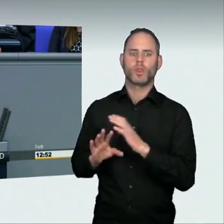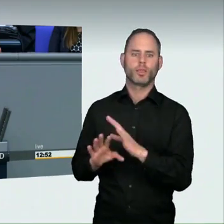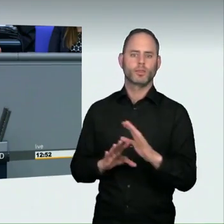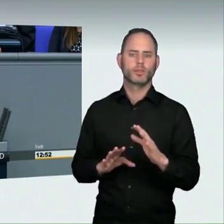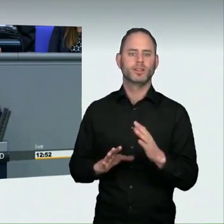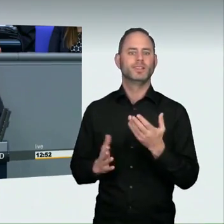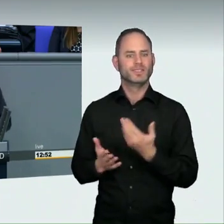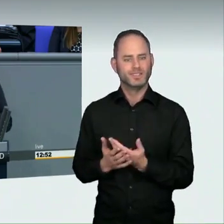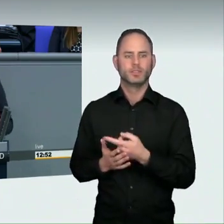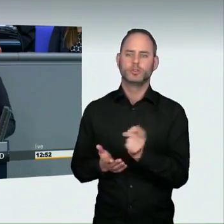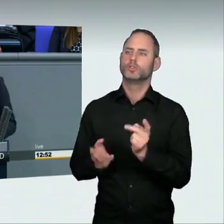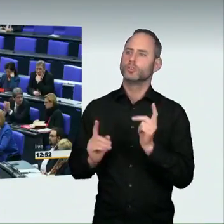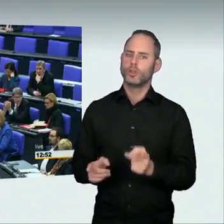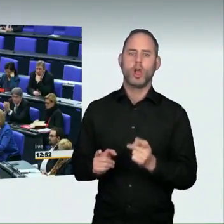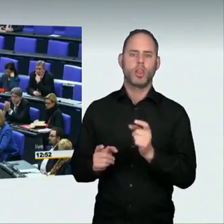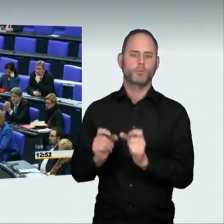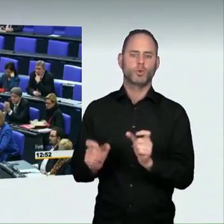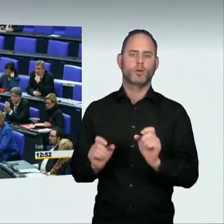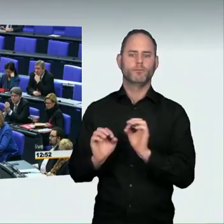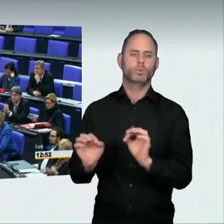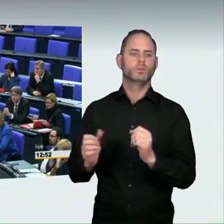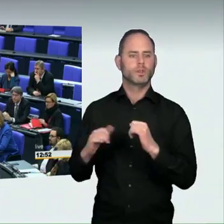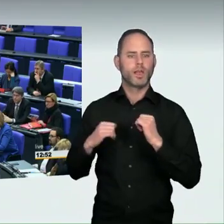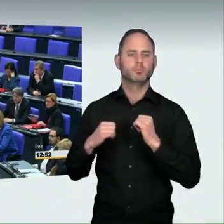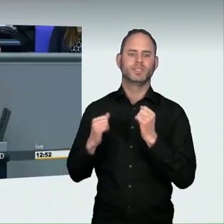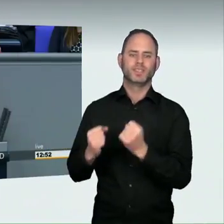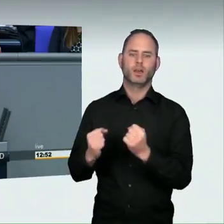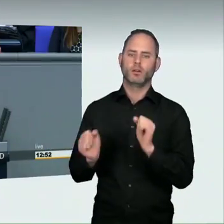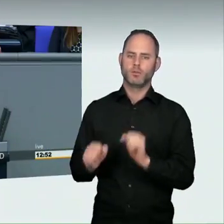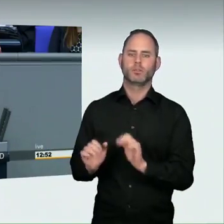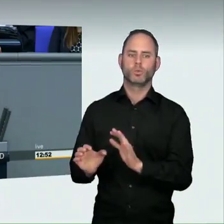(Applaus) Dabei geht es nicht darum, von Vermietern ein Feindbild aufzubauen, nein,